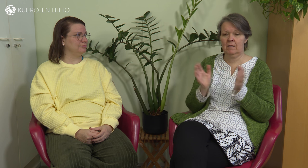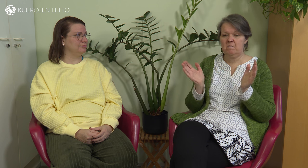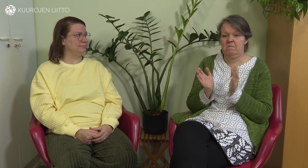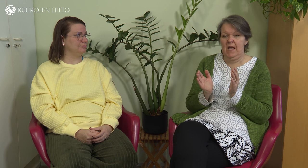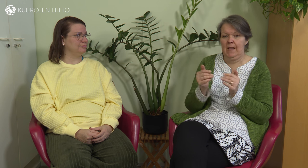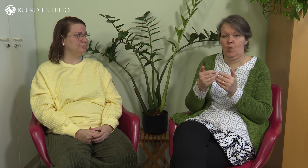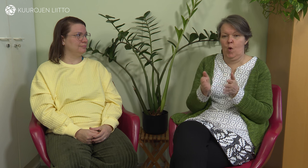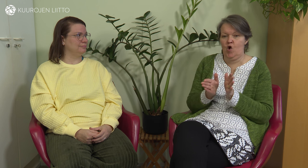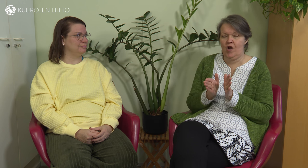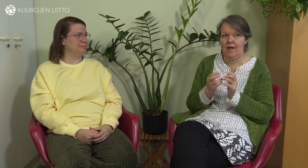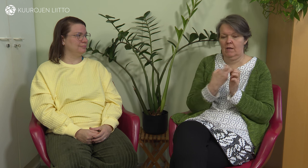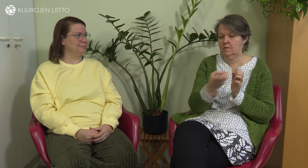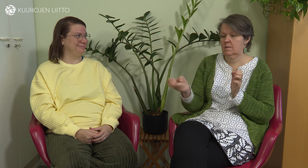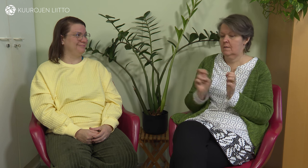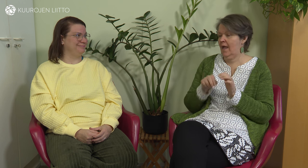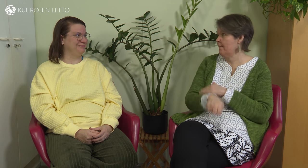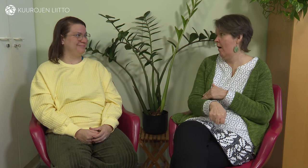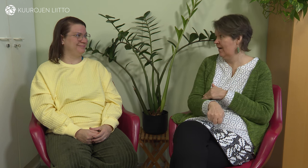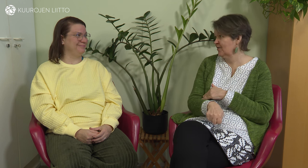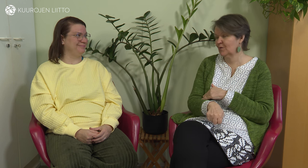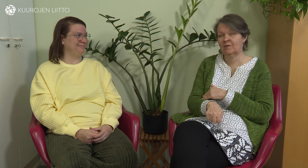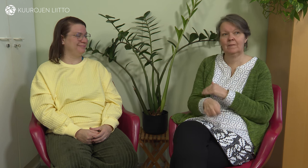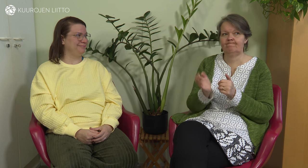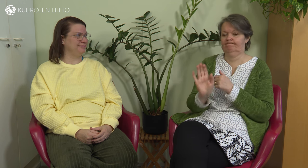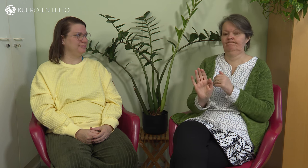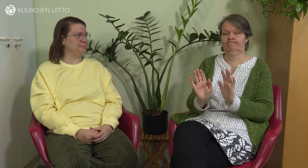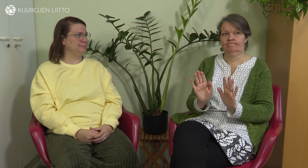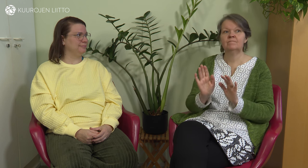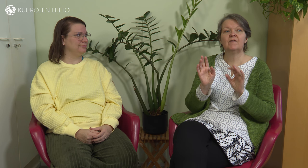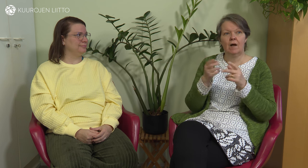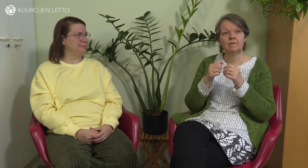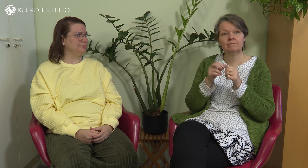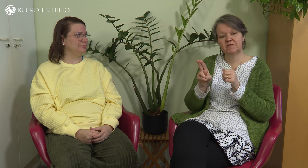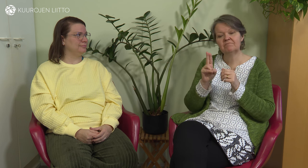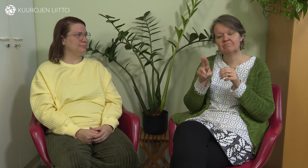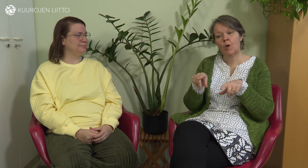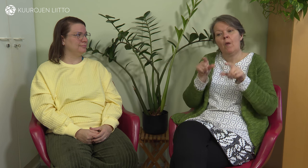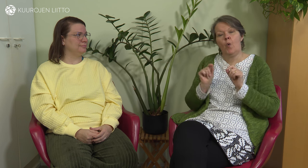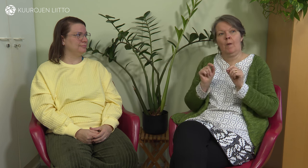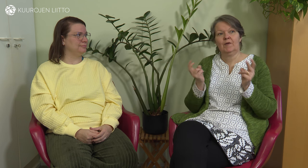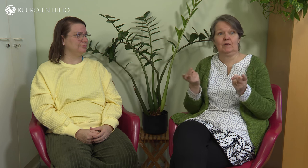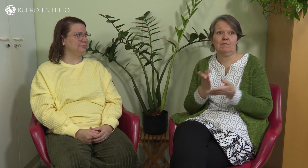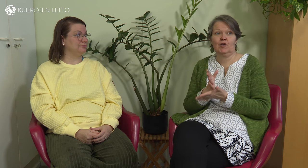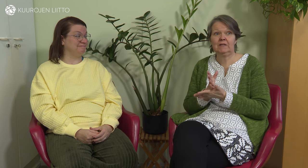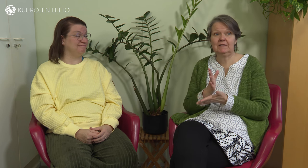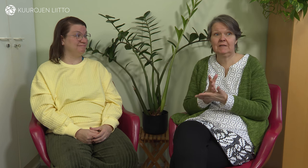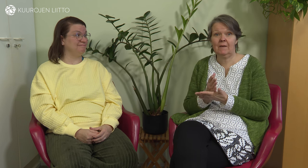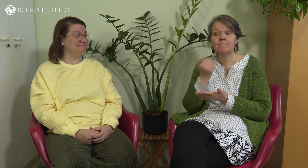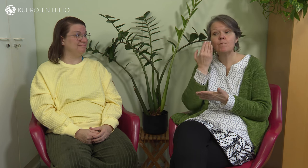Pieneen huoneeseen ei esimerkiksi mahdu istumaan hevosenkenkämuodostelmassa. Tämmöisiä asioita on otettu huomioon.